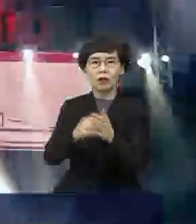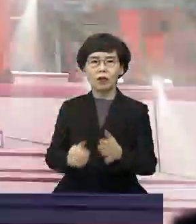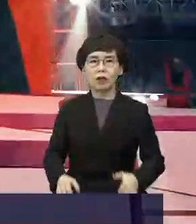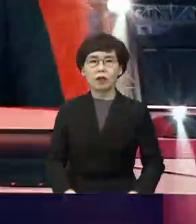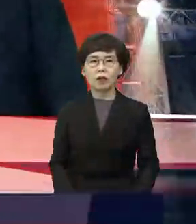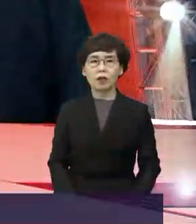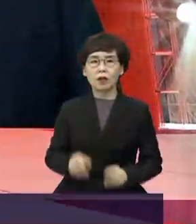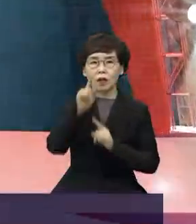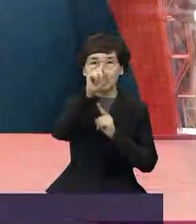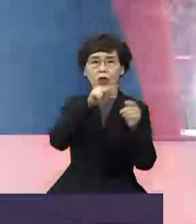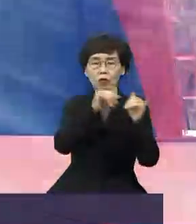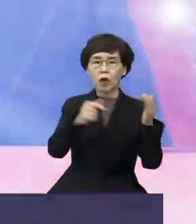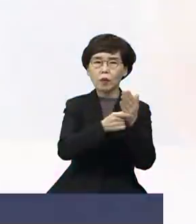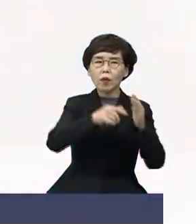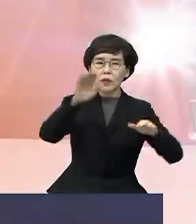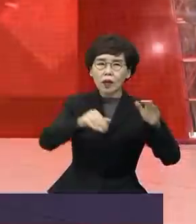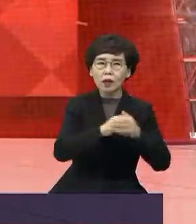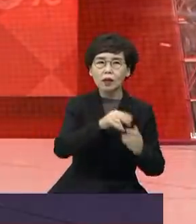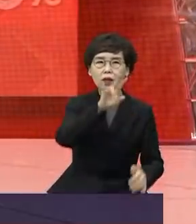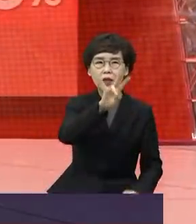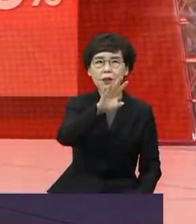이 후보와의 표차는 24만여 표로 집계됐습니다.